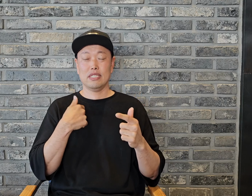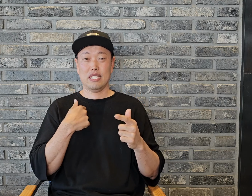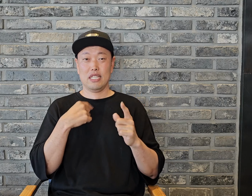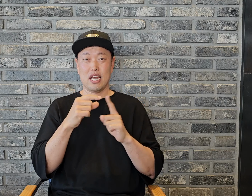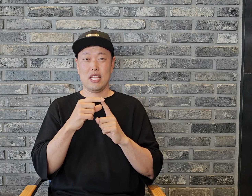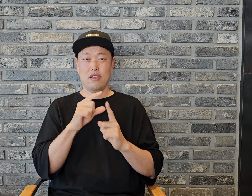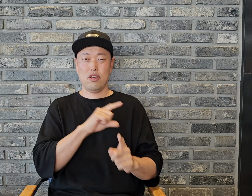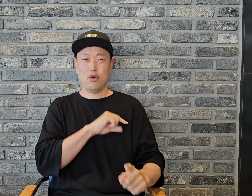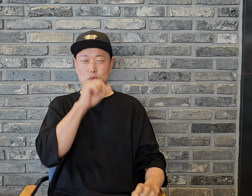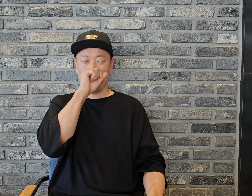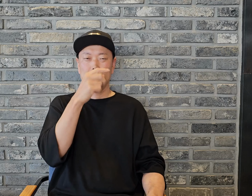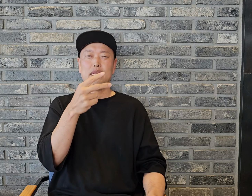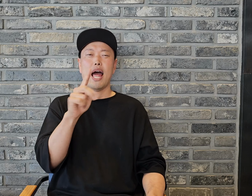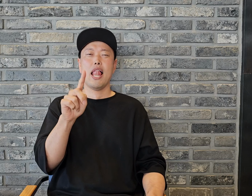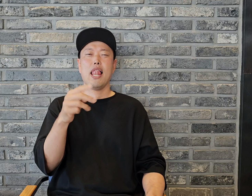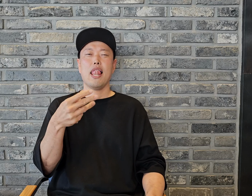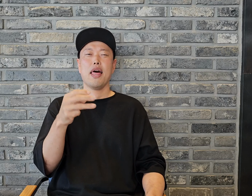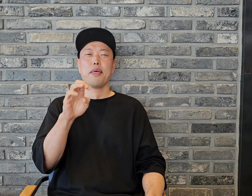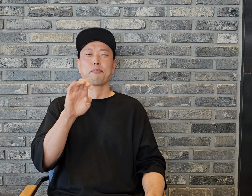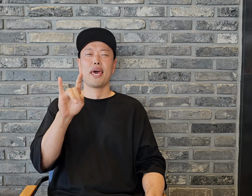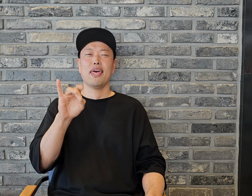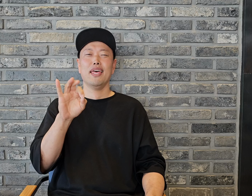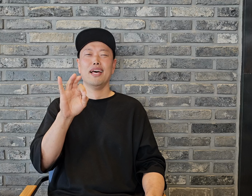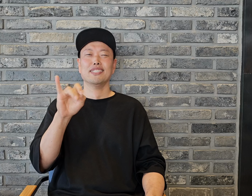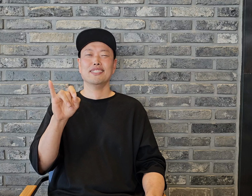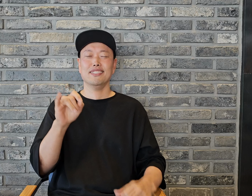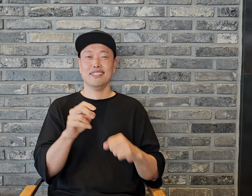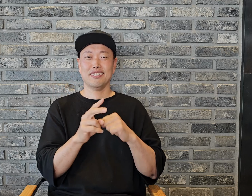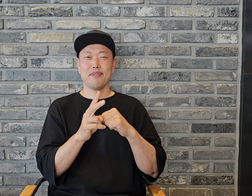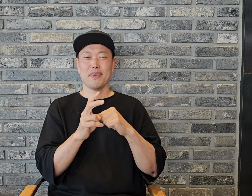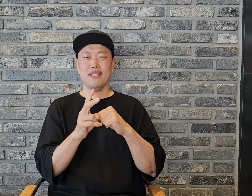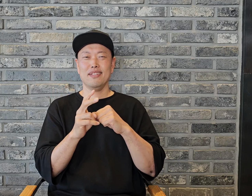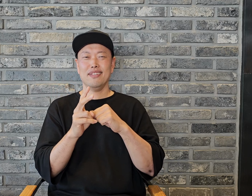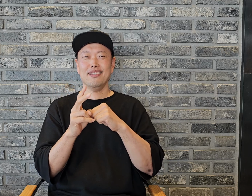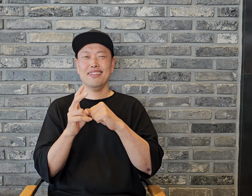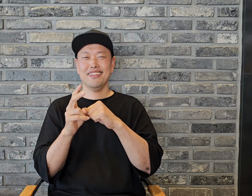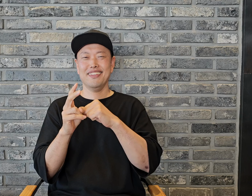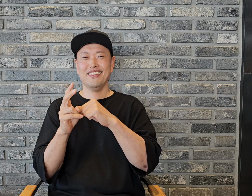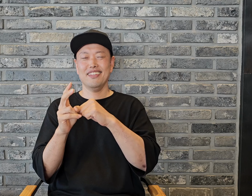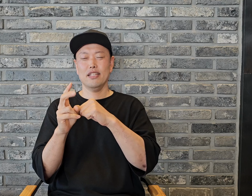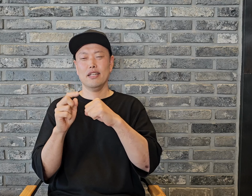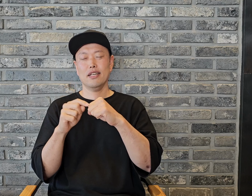私の好きな「カタツムリ」という言葉について考えてみました。